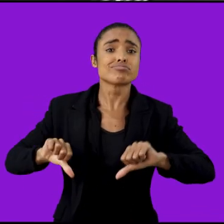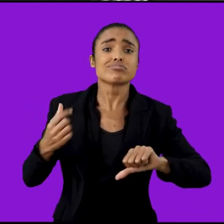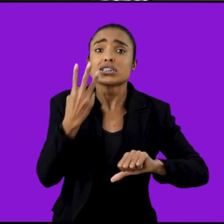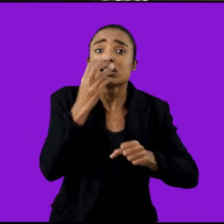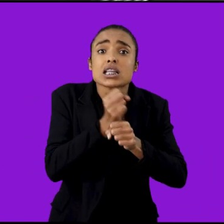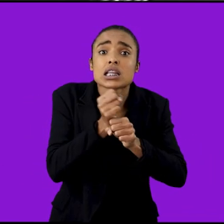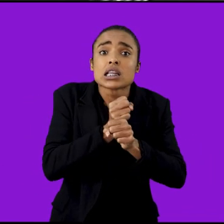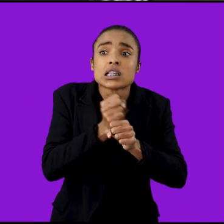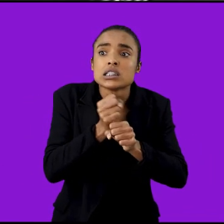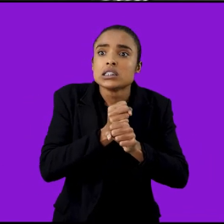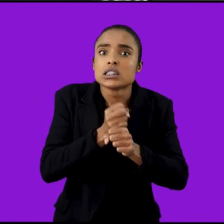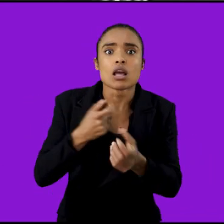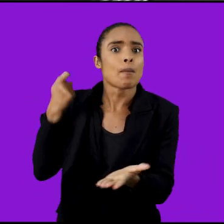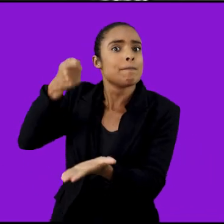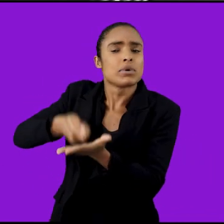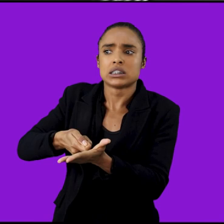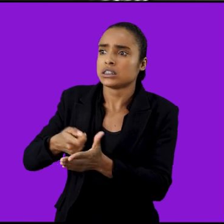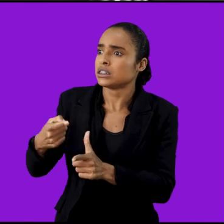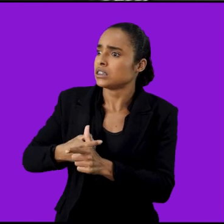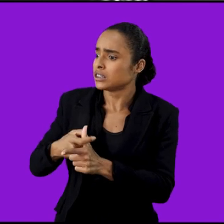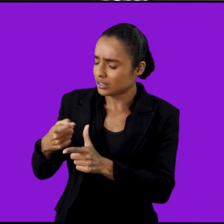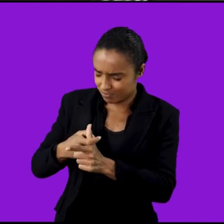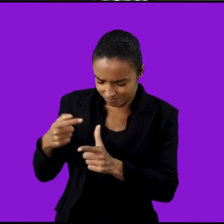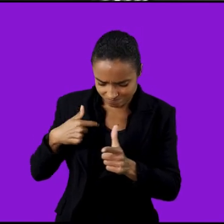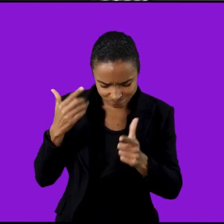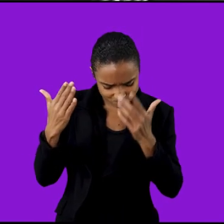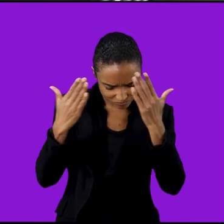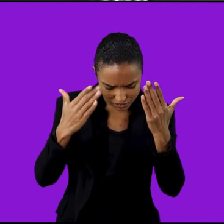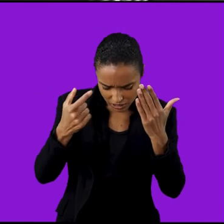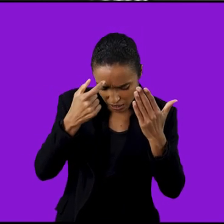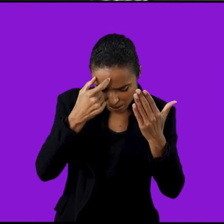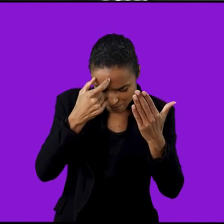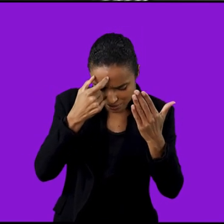dívida. E fiquei numa condição muito ruim psiquicamente. Assim, porque eu comecei a